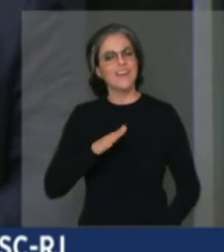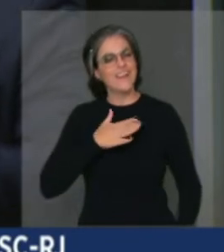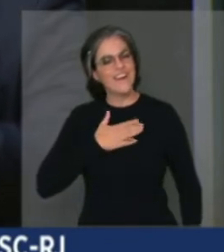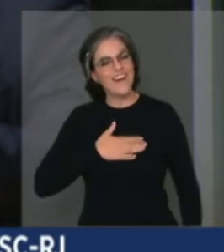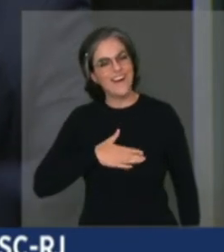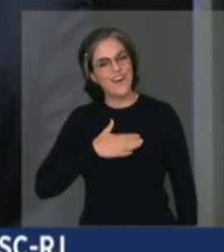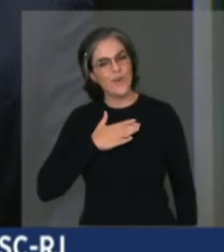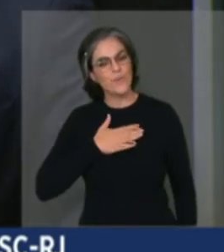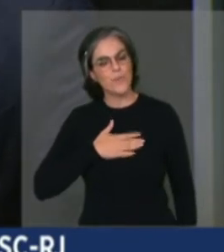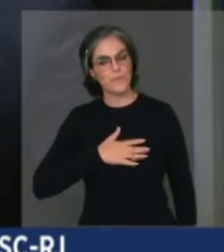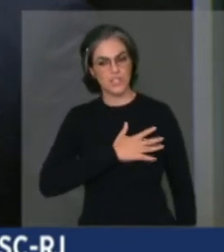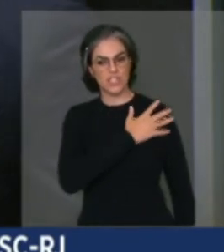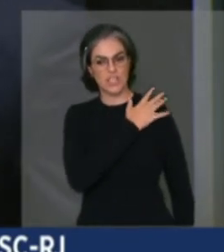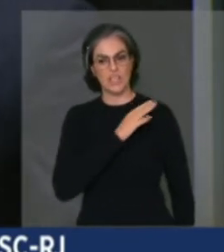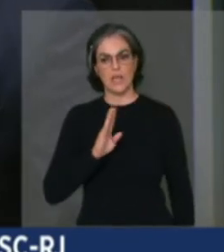CALMA, O GENERAL BRAGA NETTO É UM HOMEM SÉRIO, FOI ELE, O